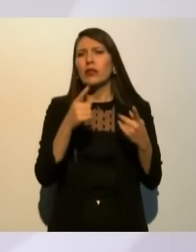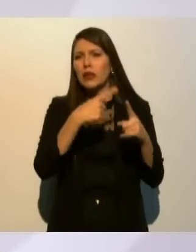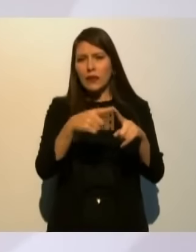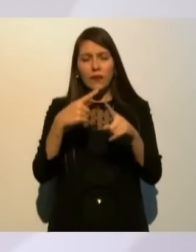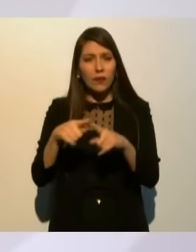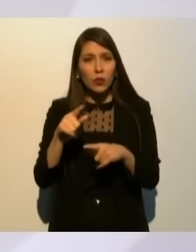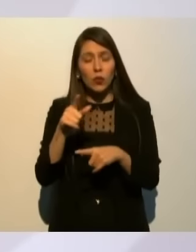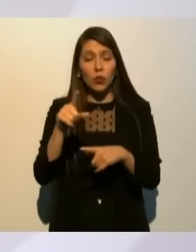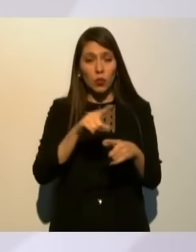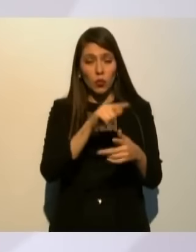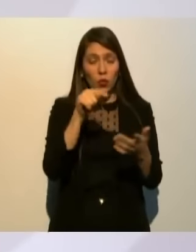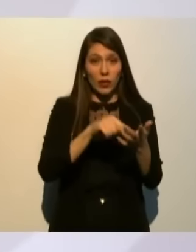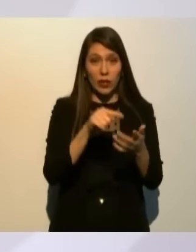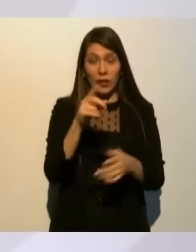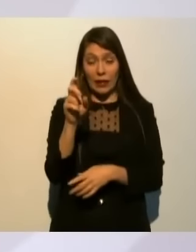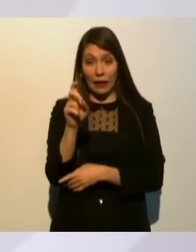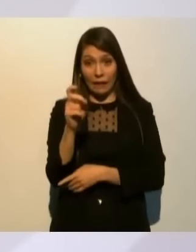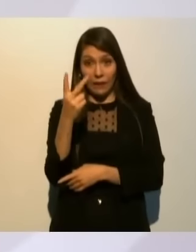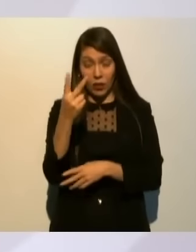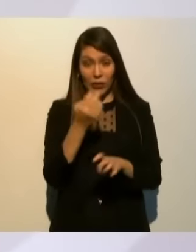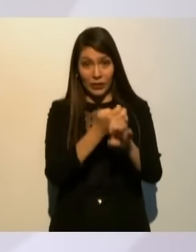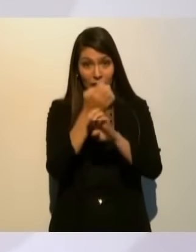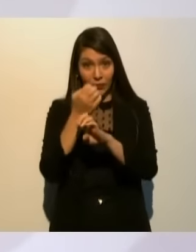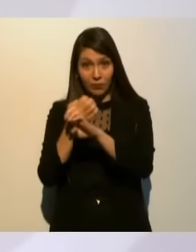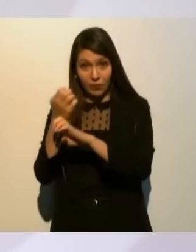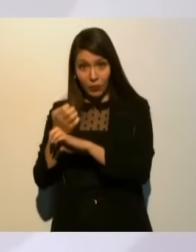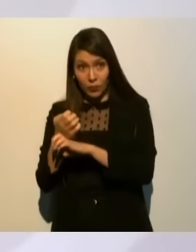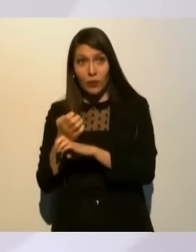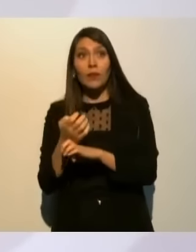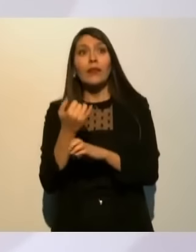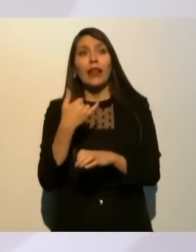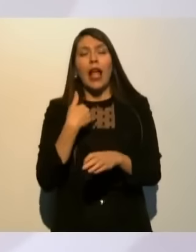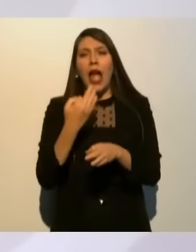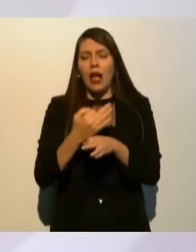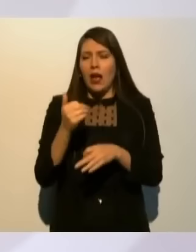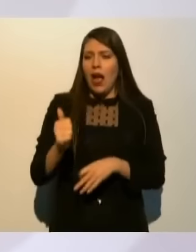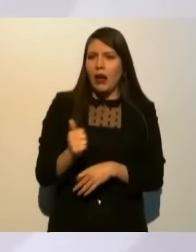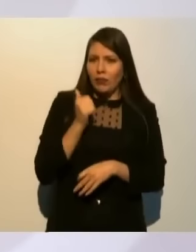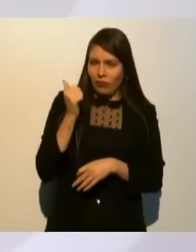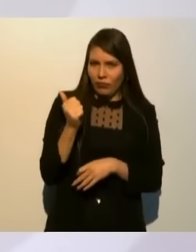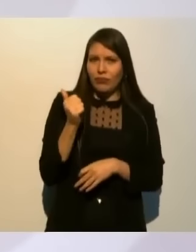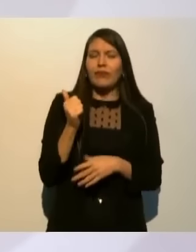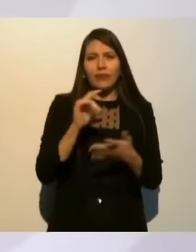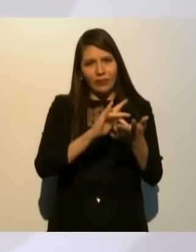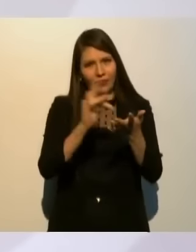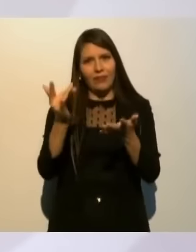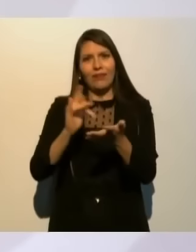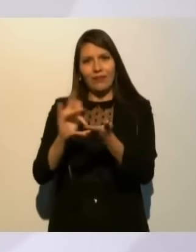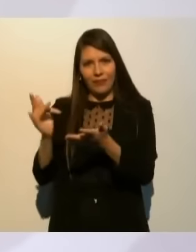federativas a quienes Por cierto aprovecho este espacio para agradecer Muchas gracias gobernadoras